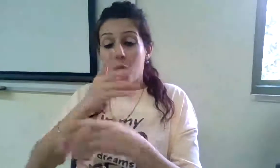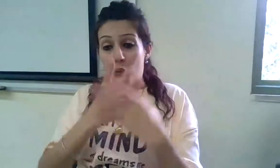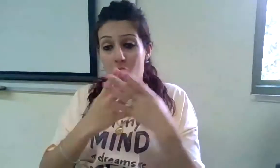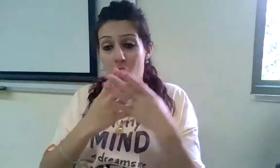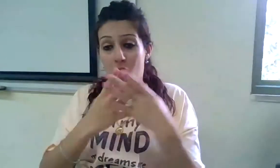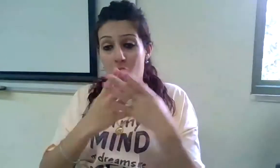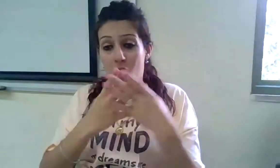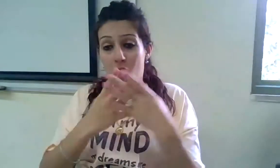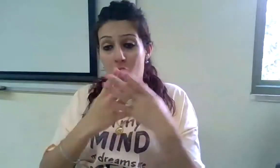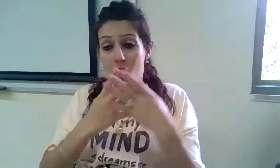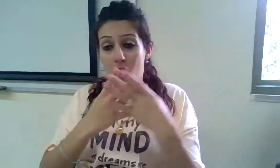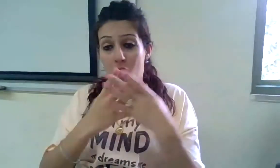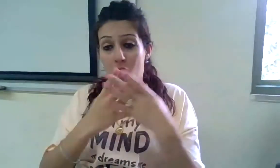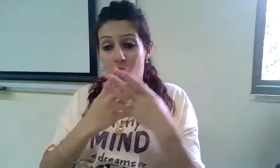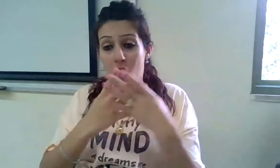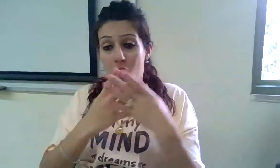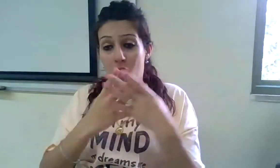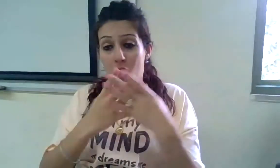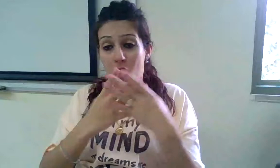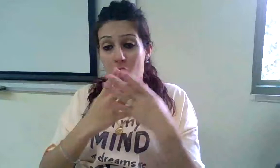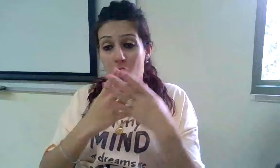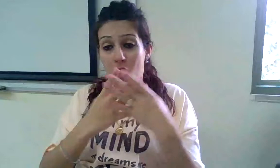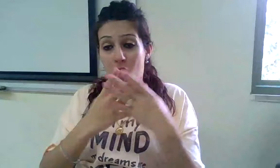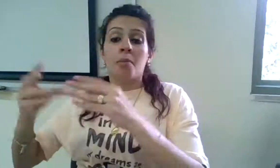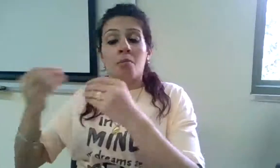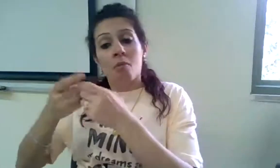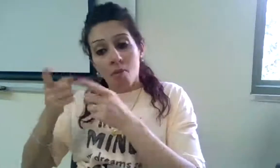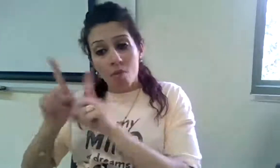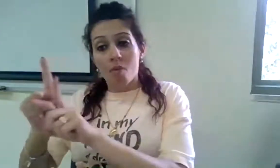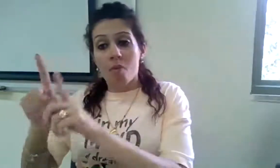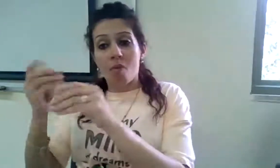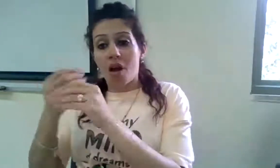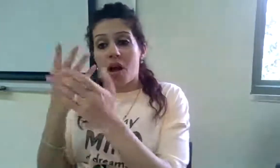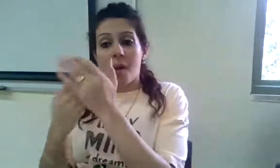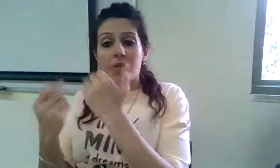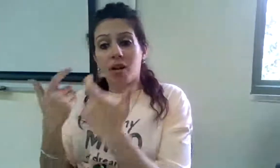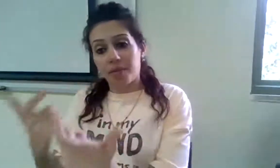لذلك وبقليل من التدريب نستطيع تعليم الأهالي في دعم الأعمال الصفية